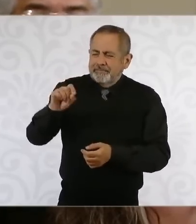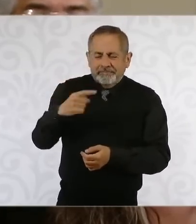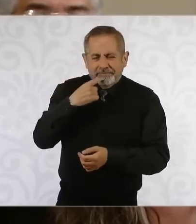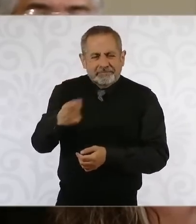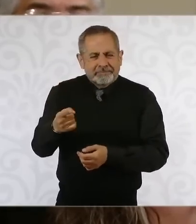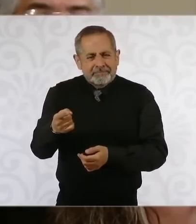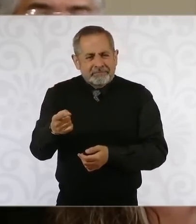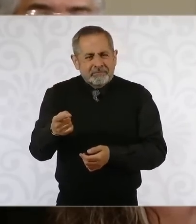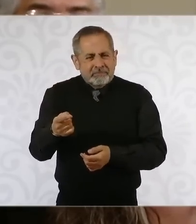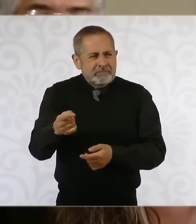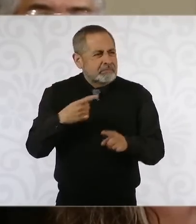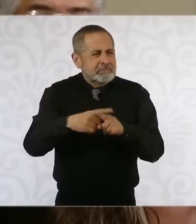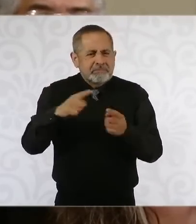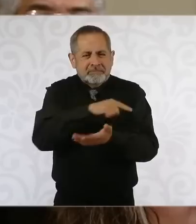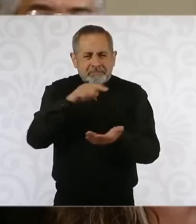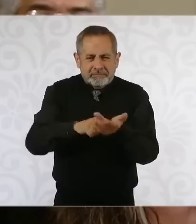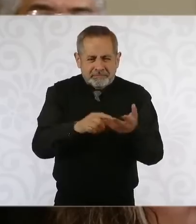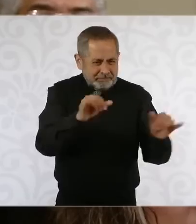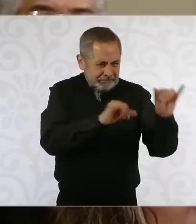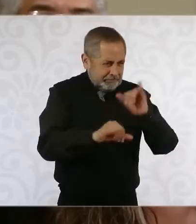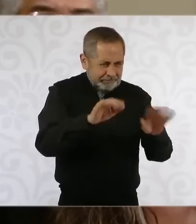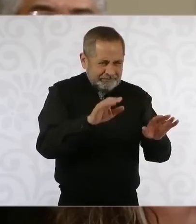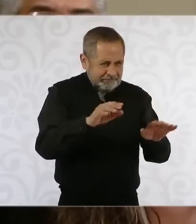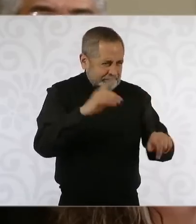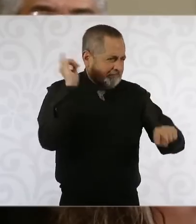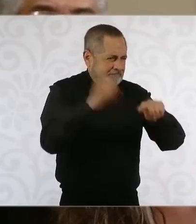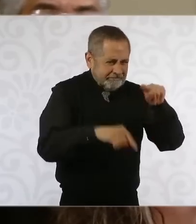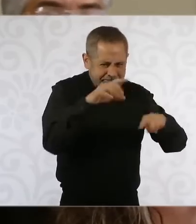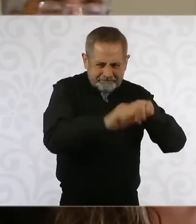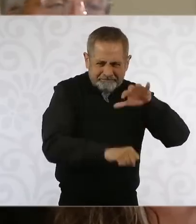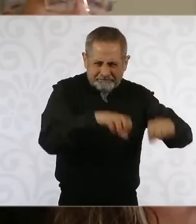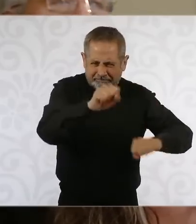todos los laboratorios que han sido desmantelados de de grandes cantidades de fentanilo han sido